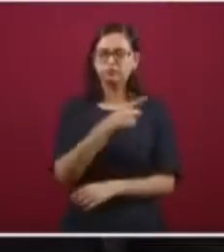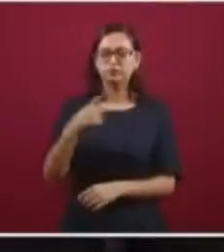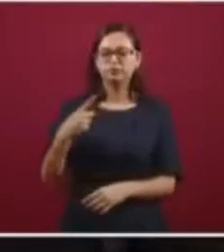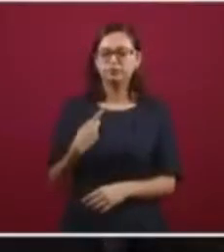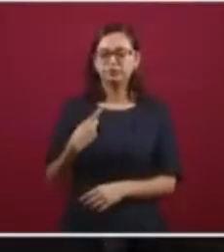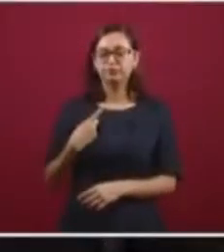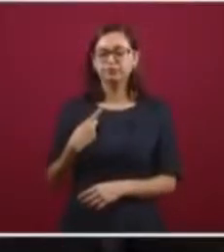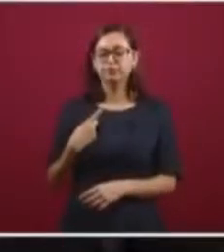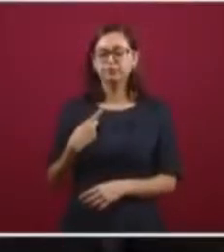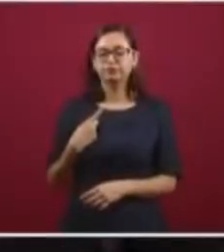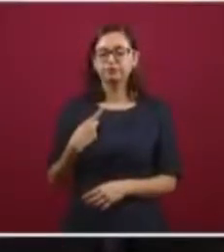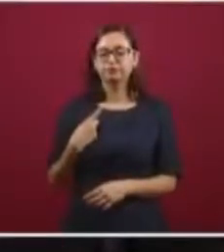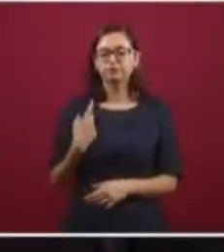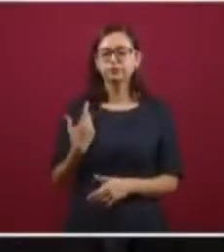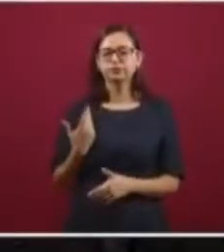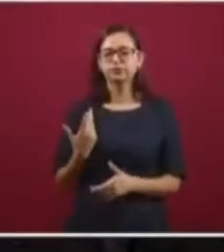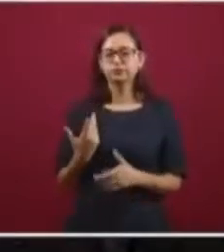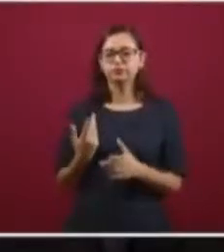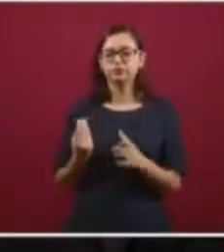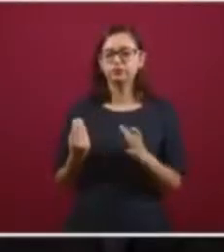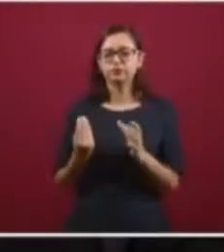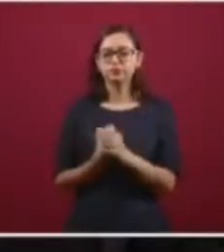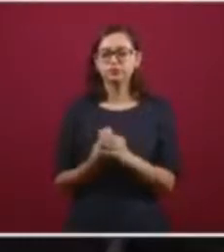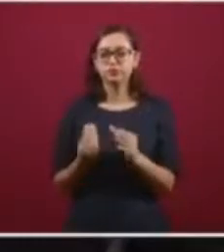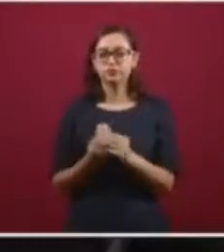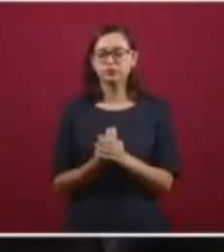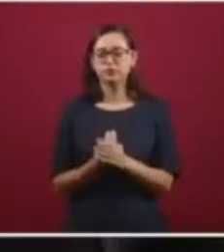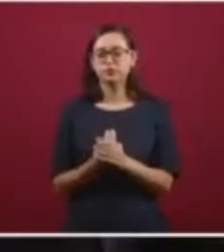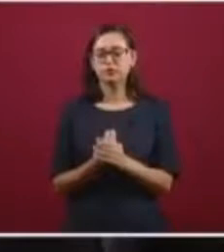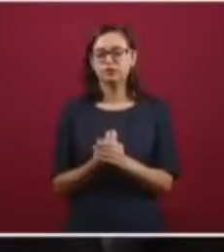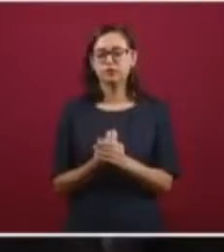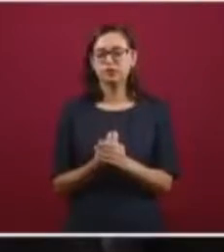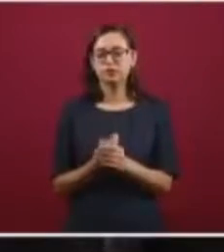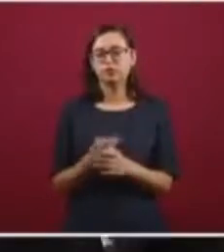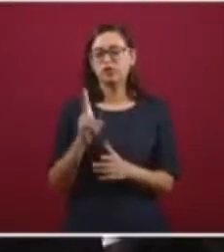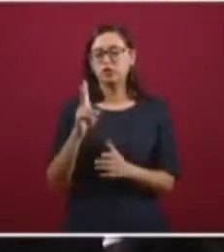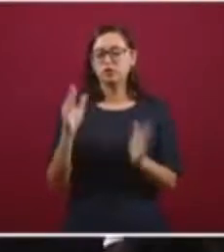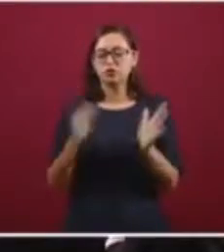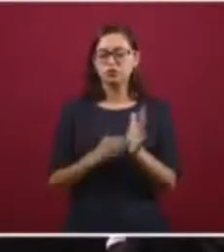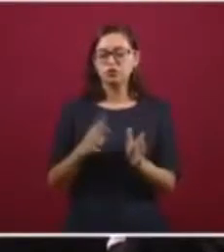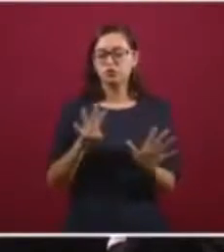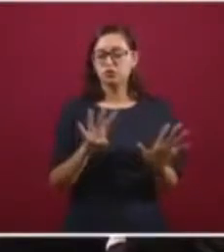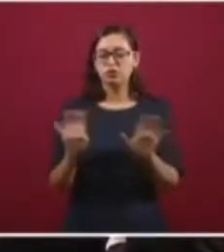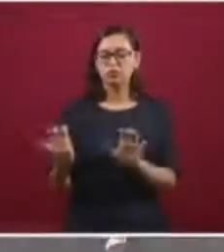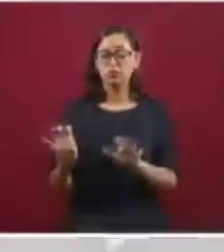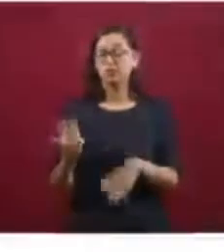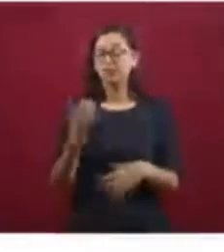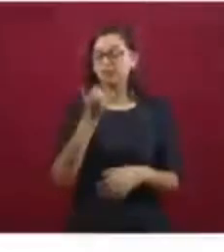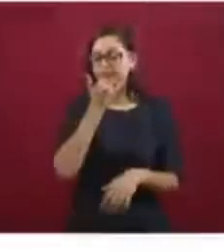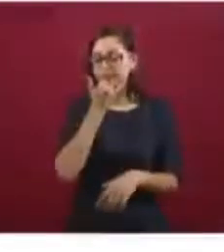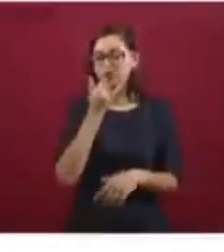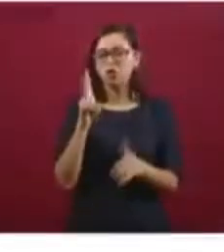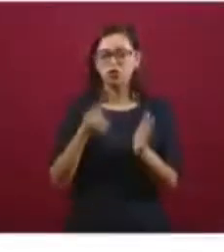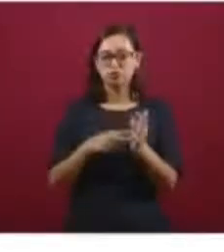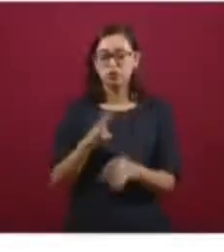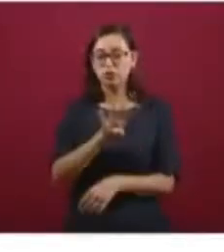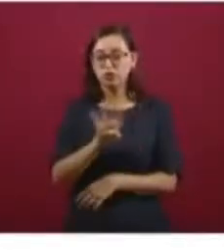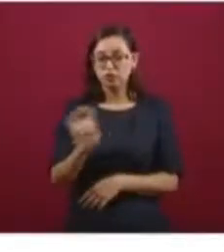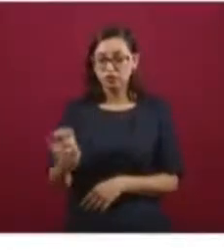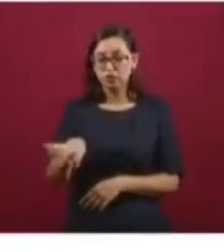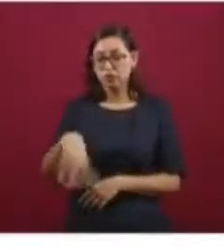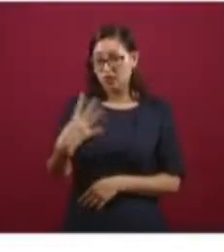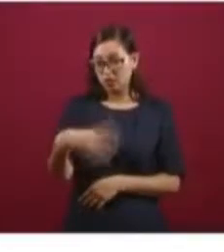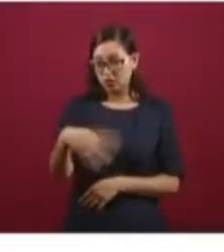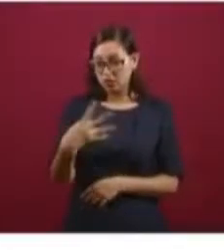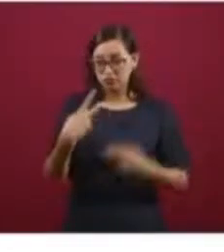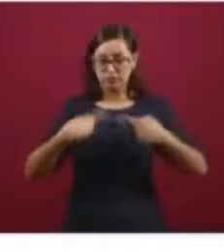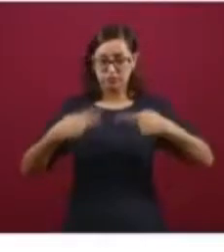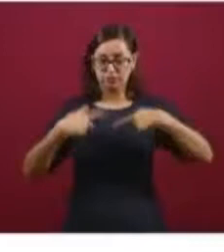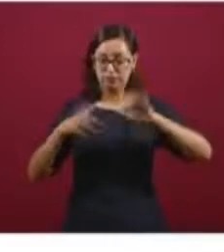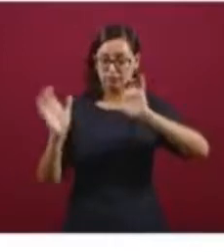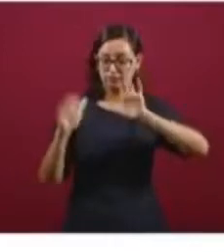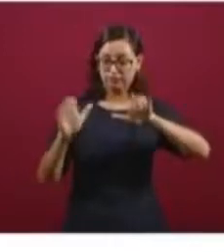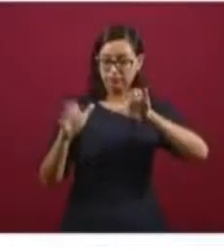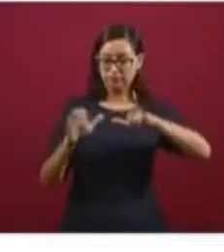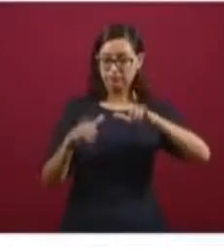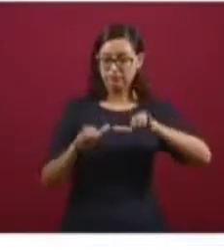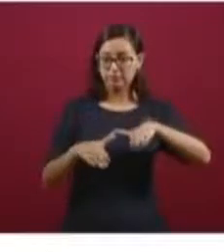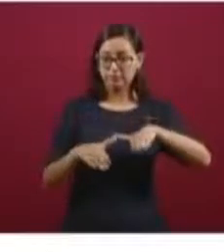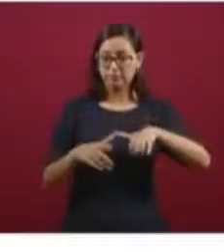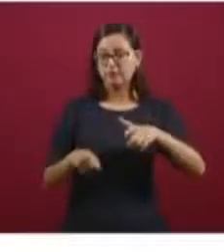este curso lo constituyen dos mil 414 integrantes, es decir, personal, este es el nuevo personal